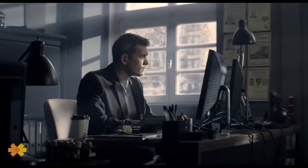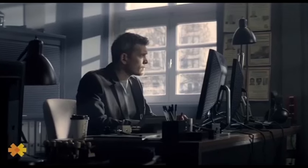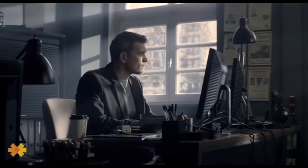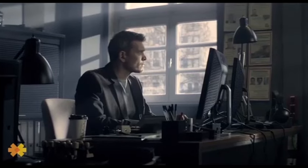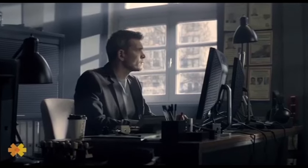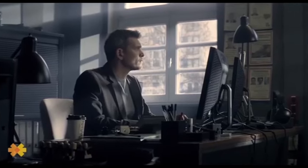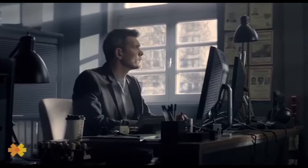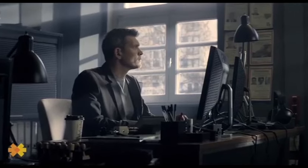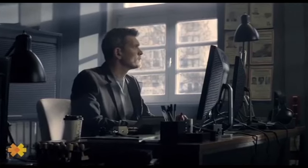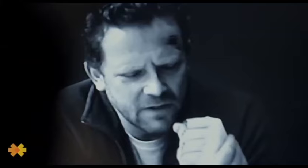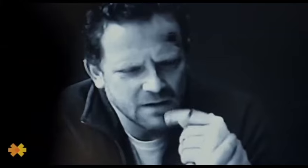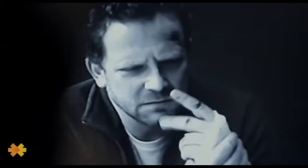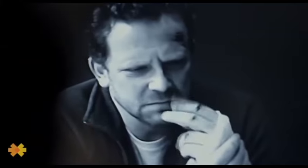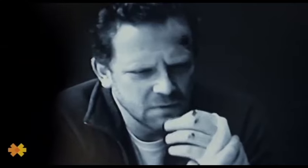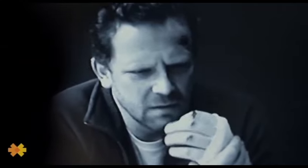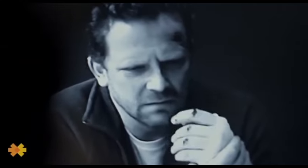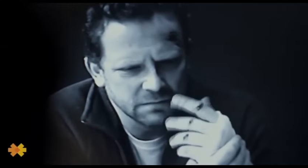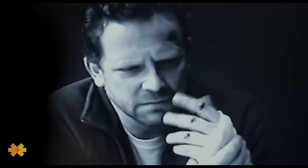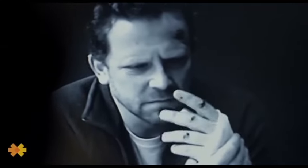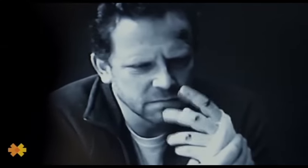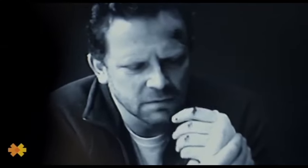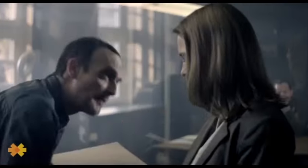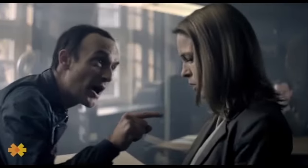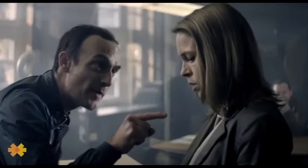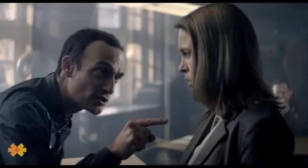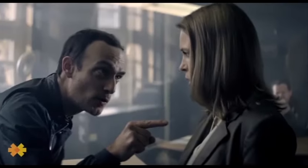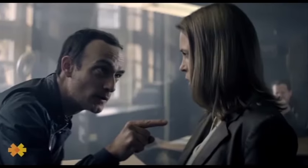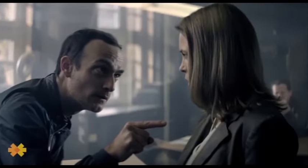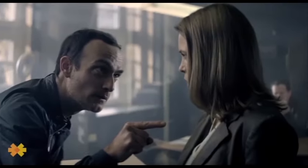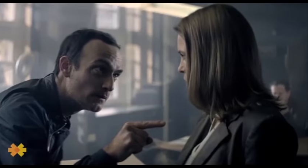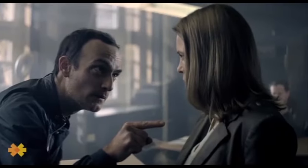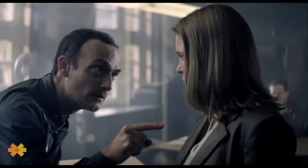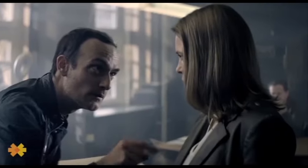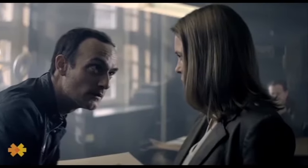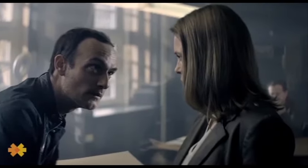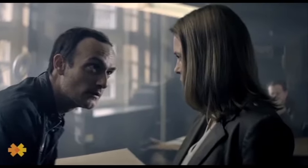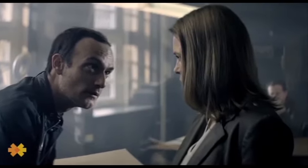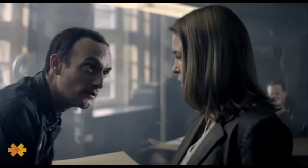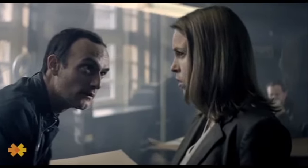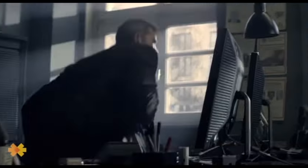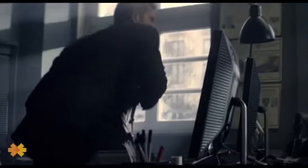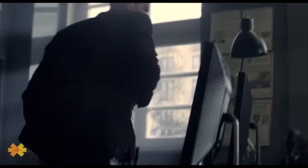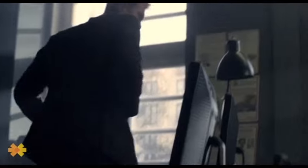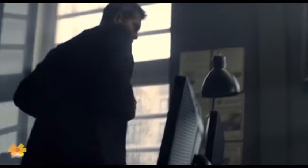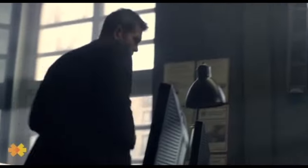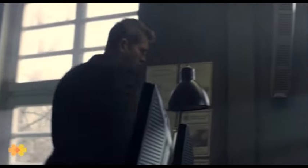(Mann) So wird das nichts. Der will nicht. - Dann mach mehr Druck! (Mann) Ich regle das mal.